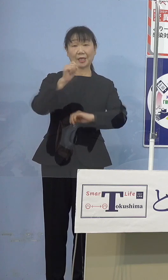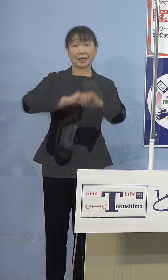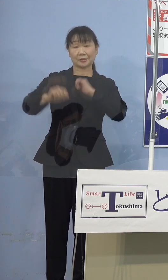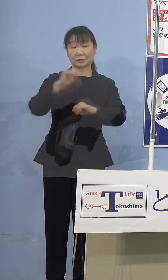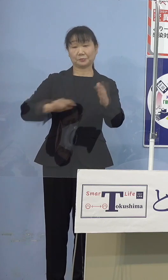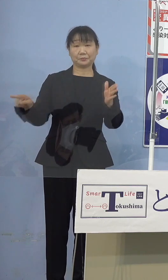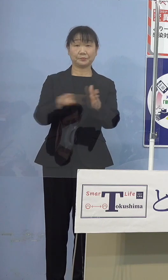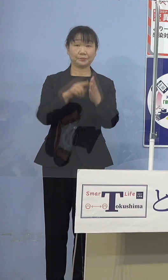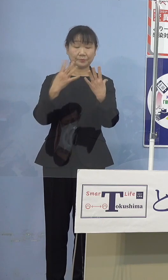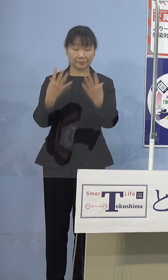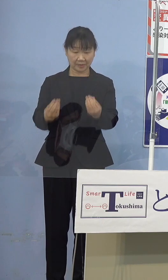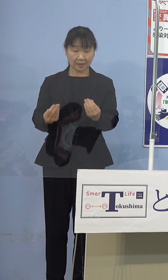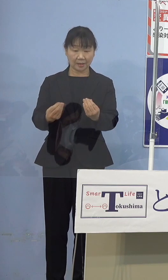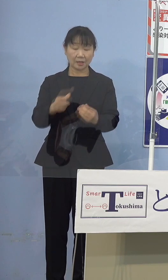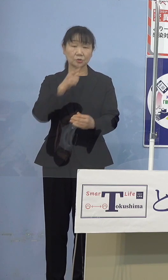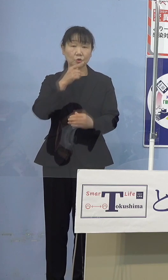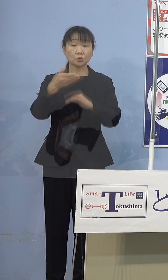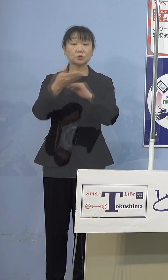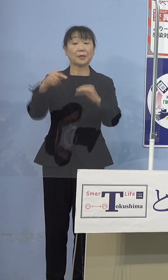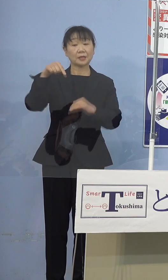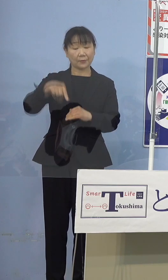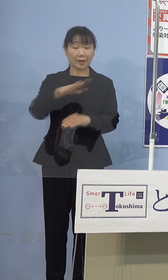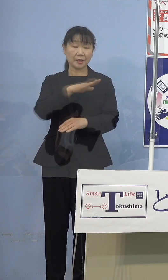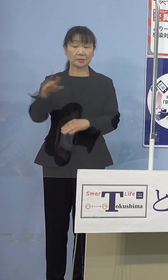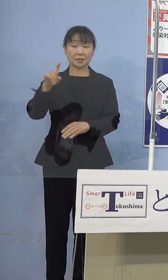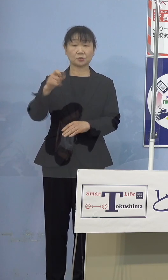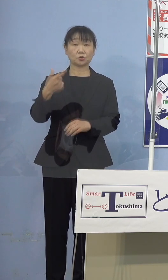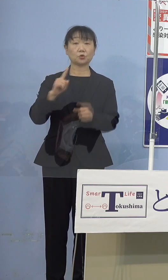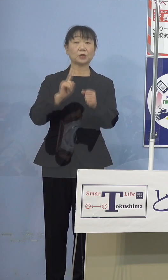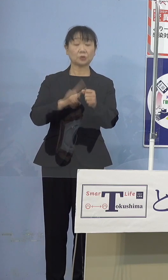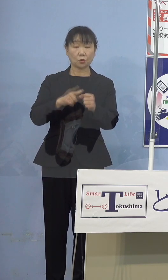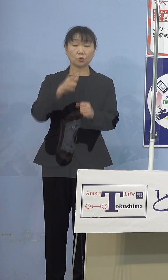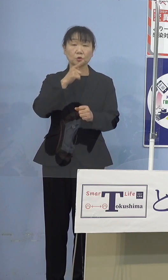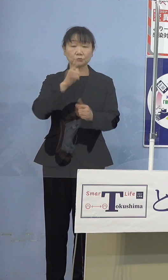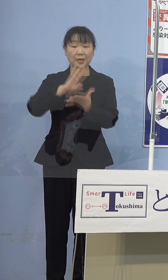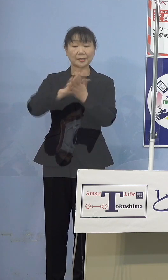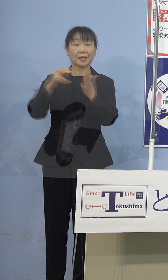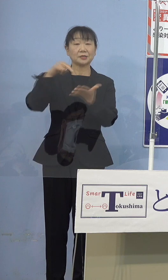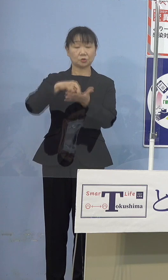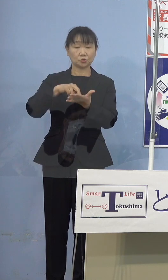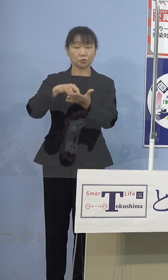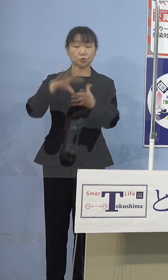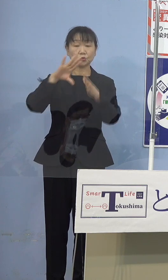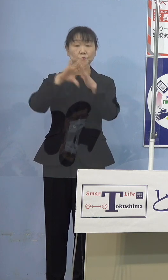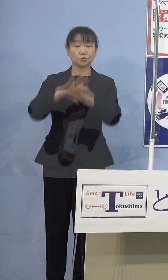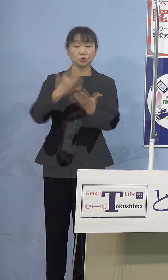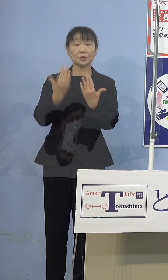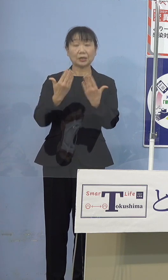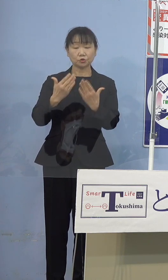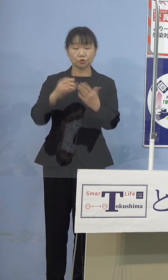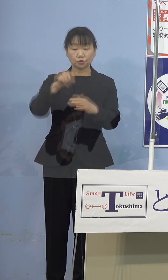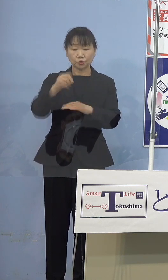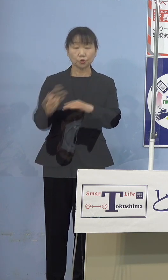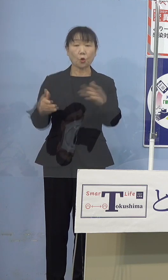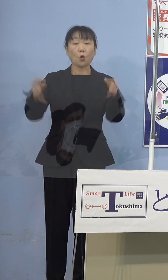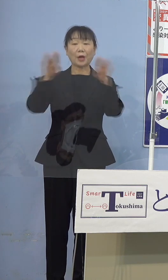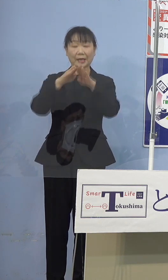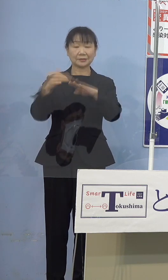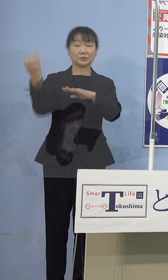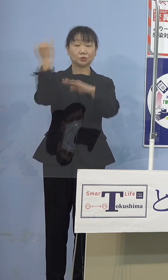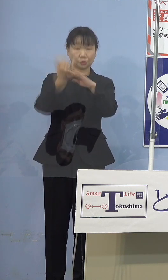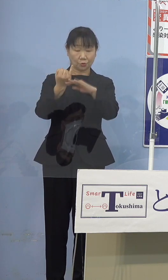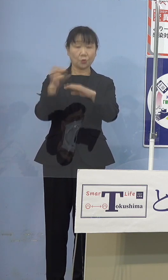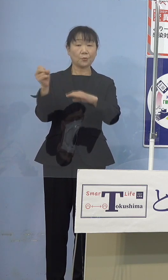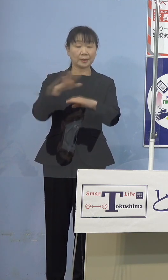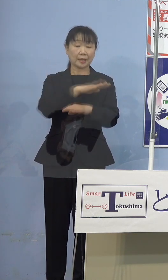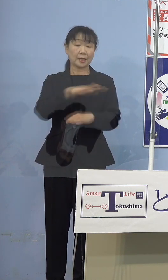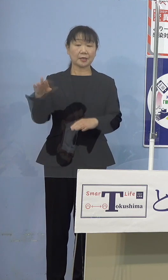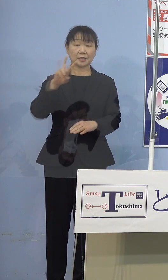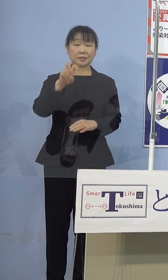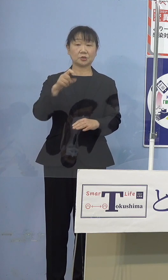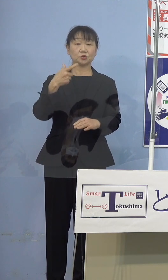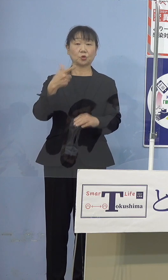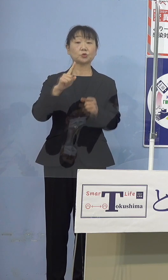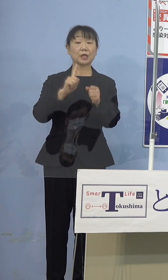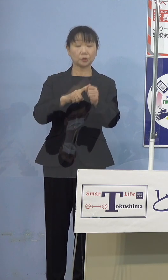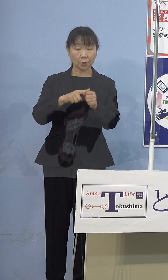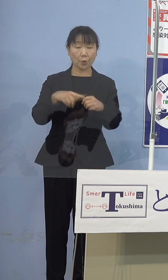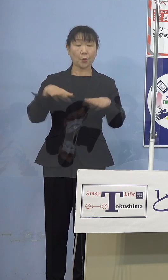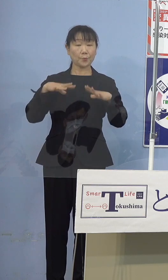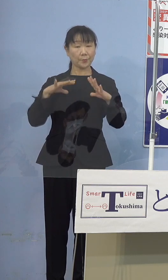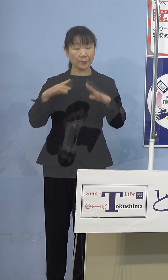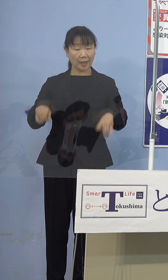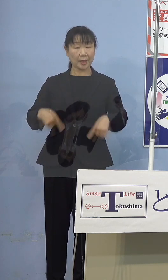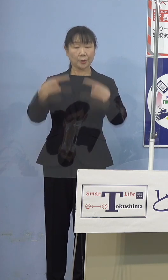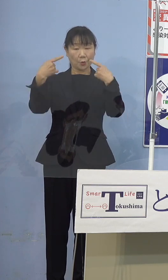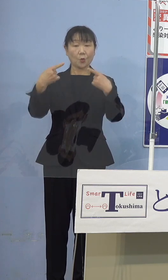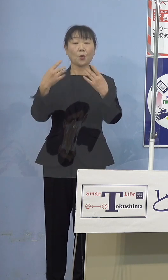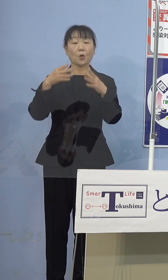徳島では平成16年の徳島県立文学書道館館長 及び平成26年の名誉館長ご就任をはじめ